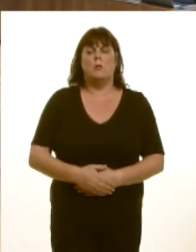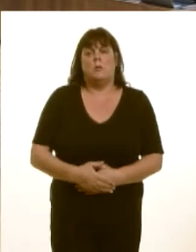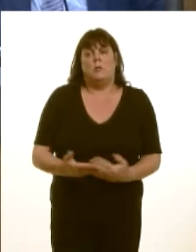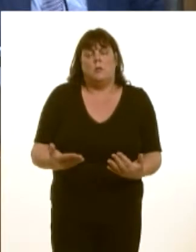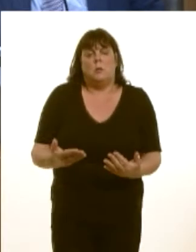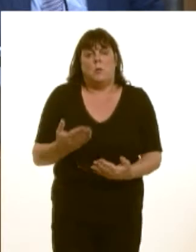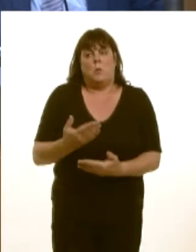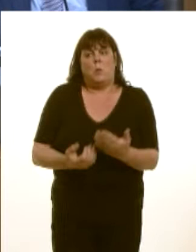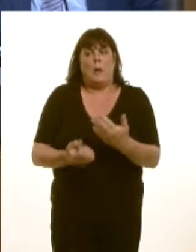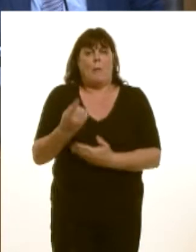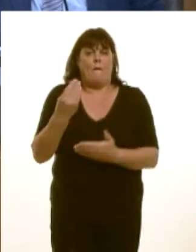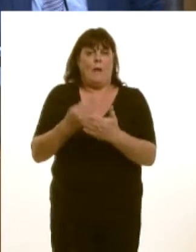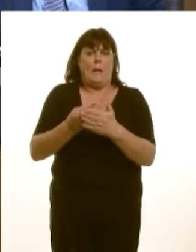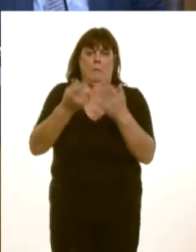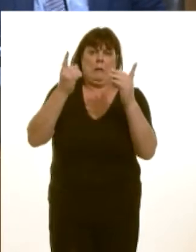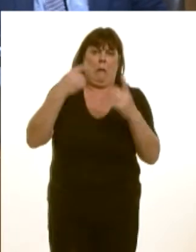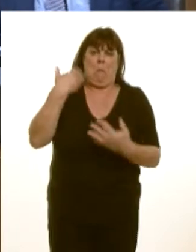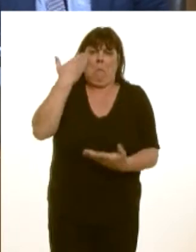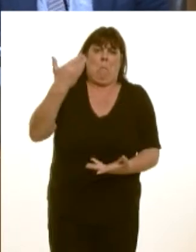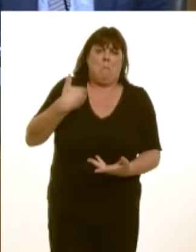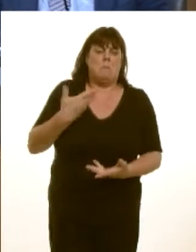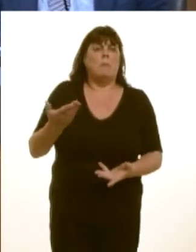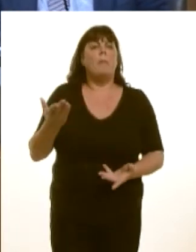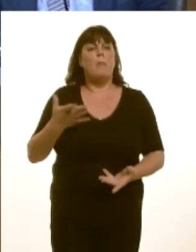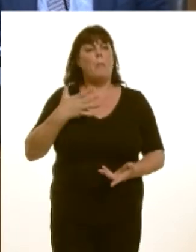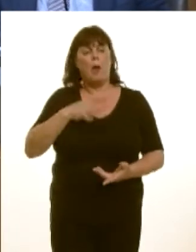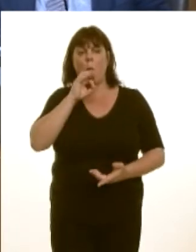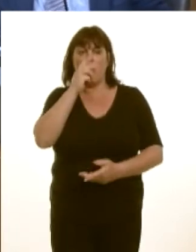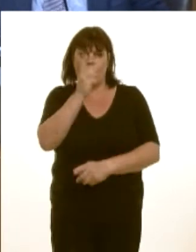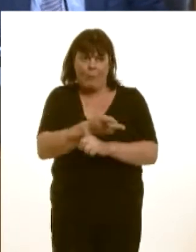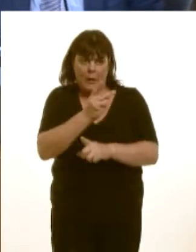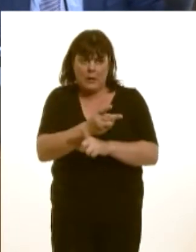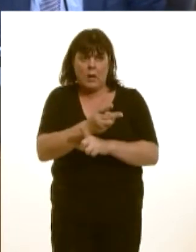However, it is important to reiterate the point that the preferred route that has been